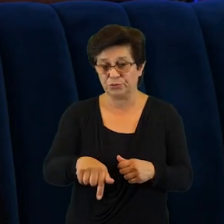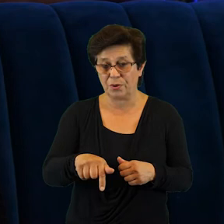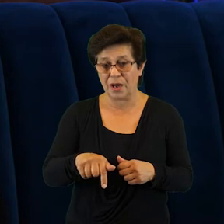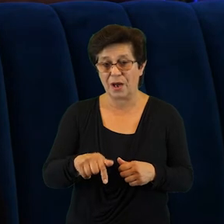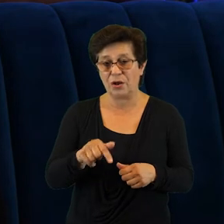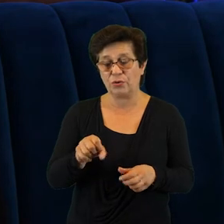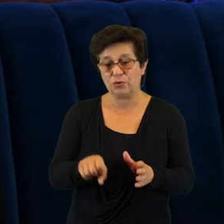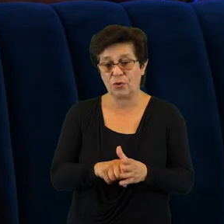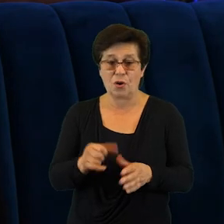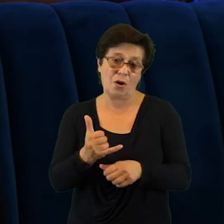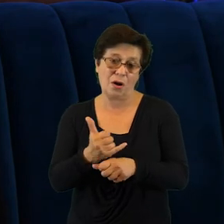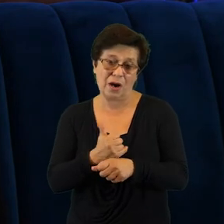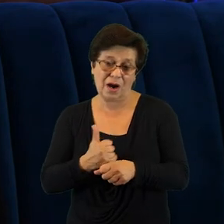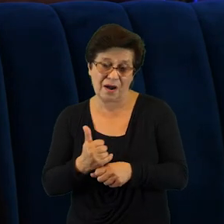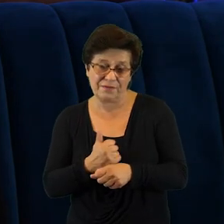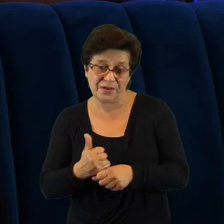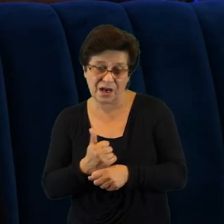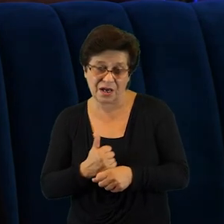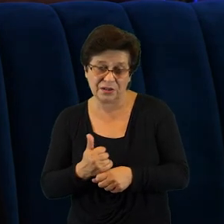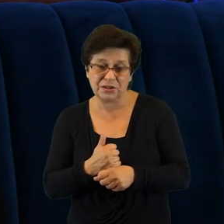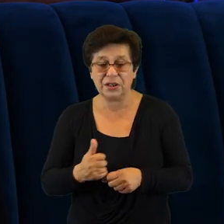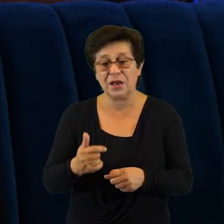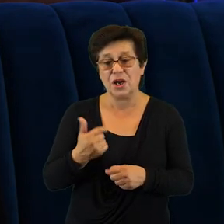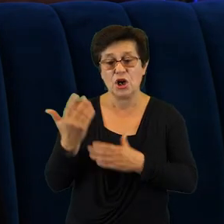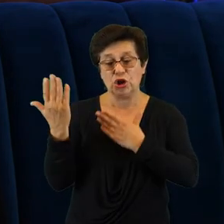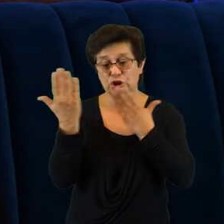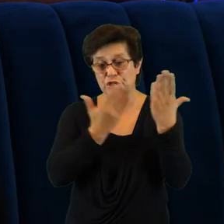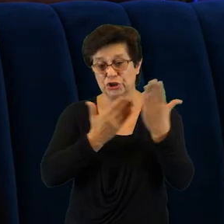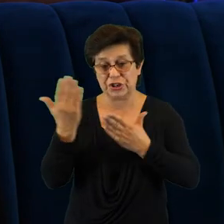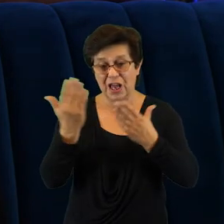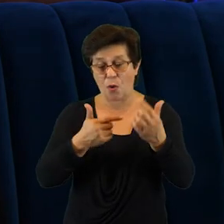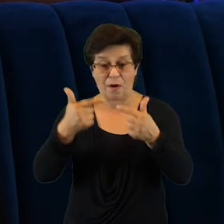gdzie występowała, deklamowała wiersze skamandrytów.